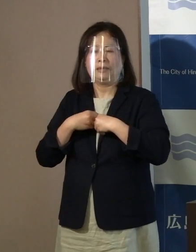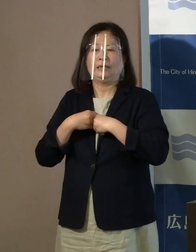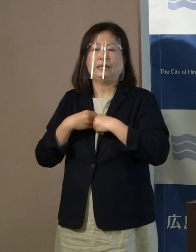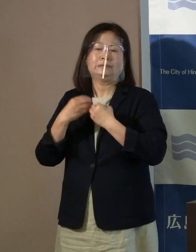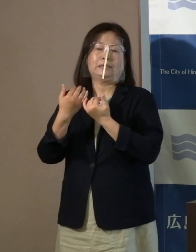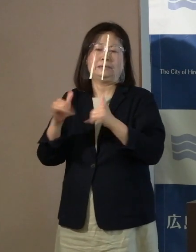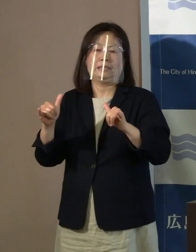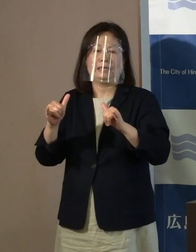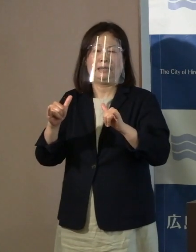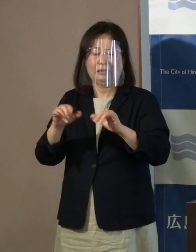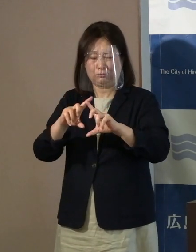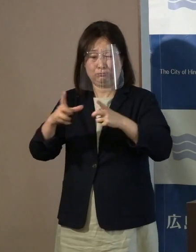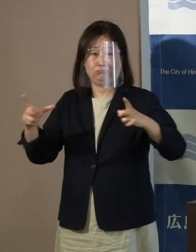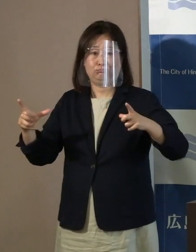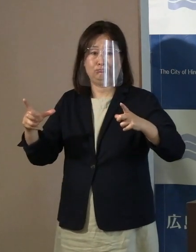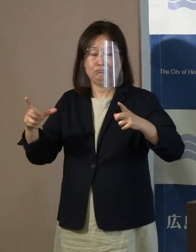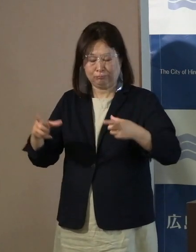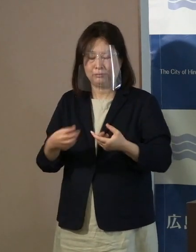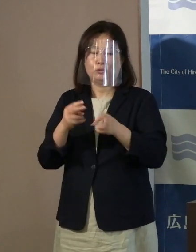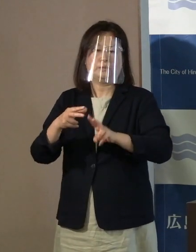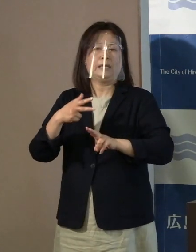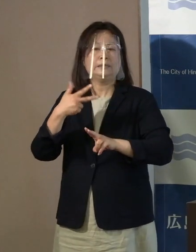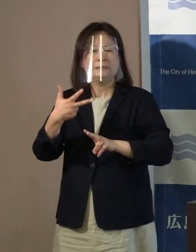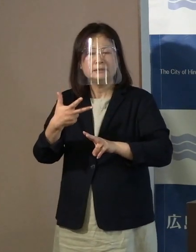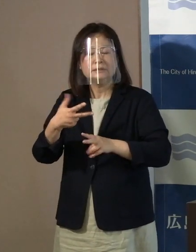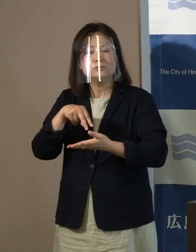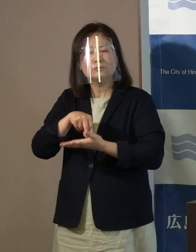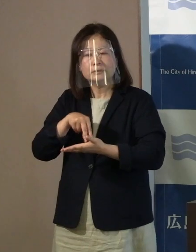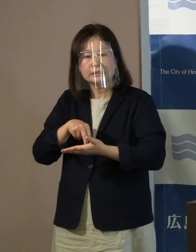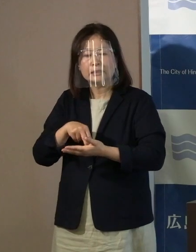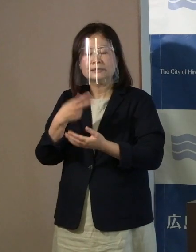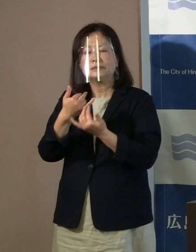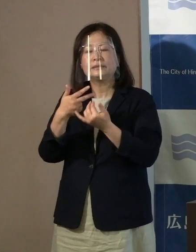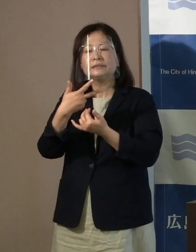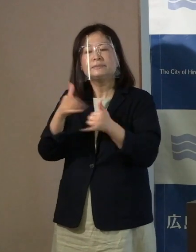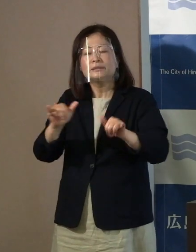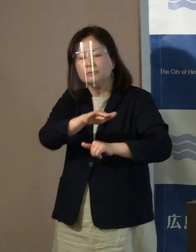市として市民に何か呼びかけたりとか､ 対応を求めたりということを